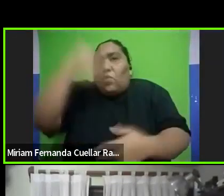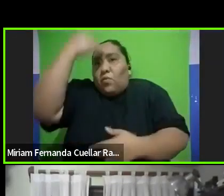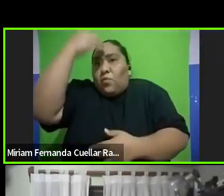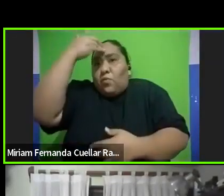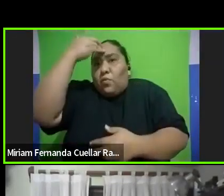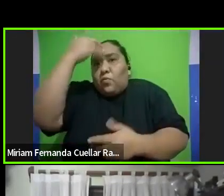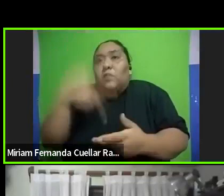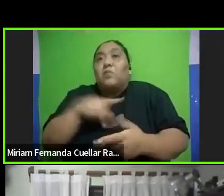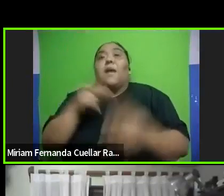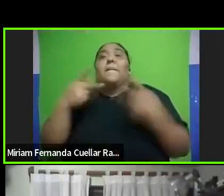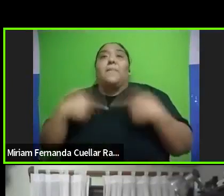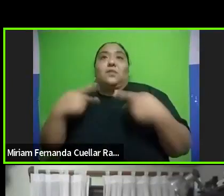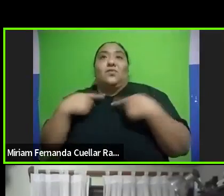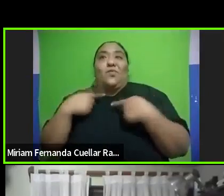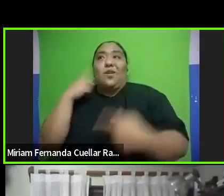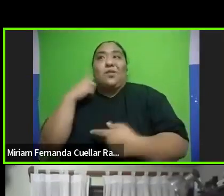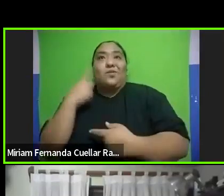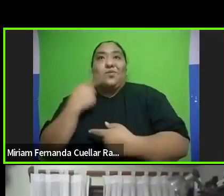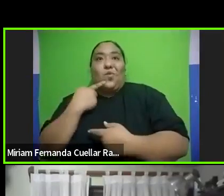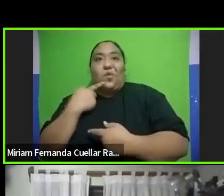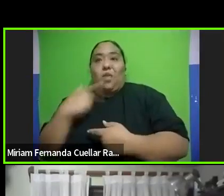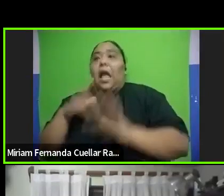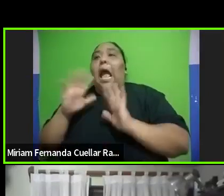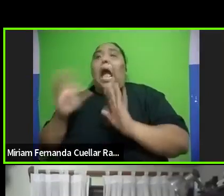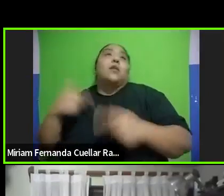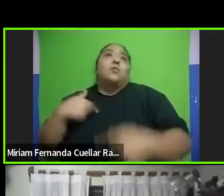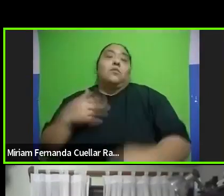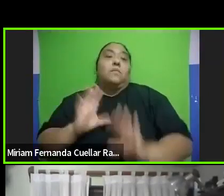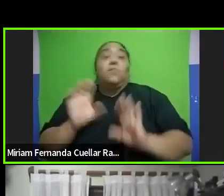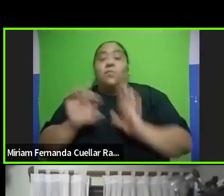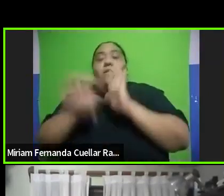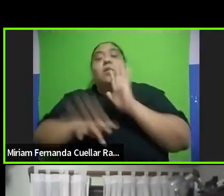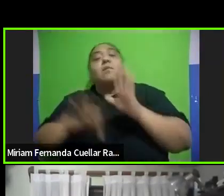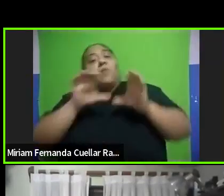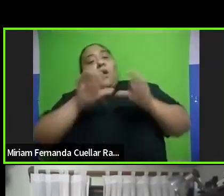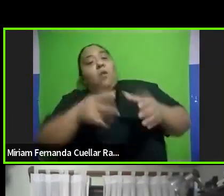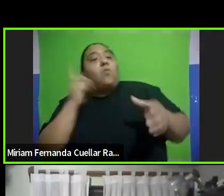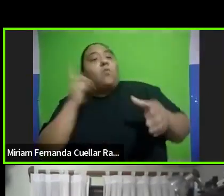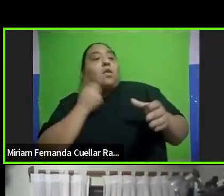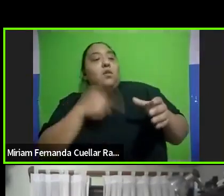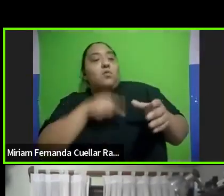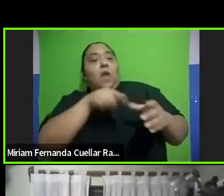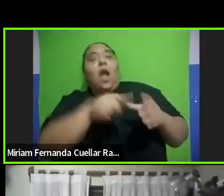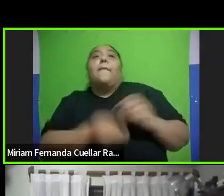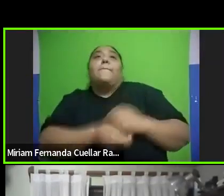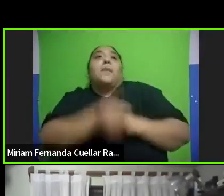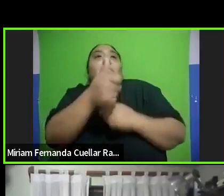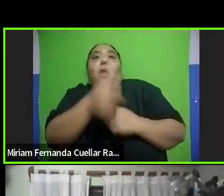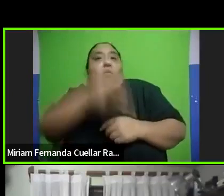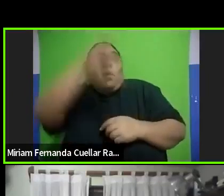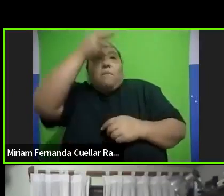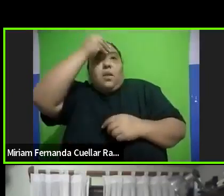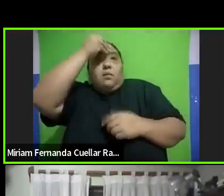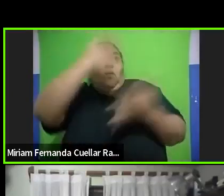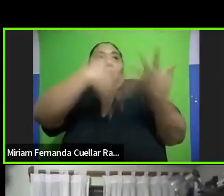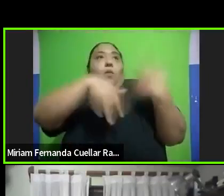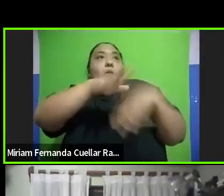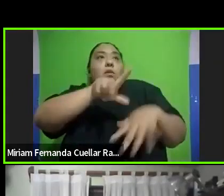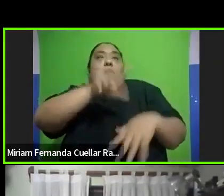realidad no hay cómo hay como ese primer paso de aprendo señas y el siguiente, sino te, sino es el mismo desarrollo que tendría que tener como una persona